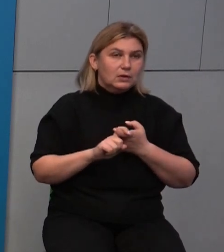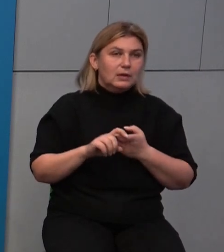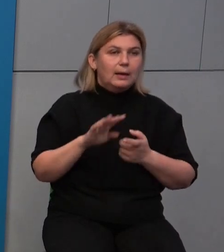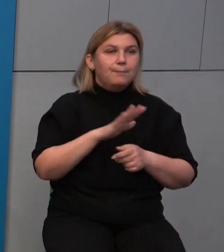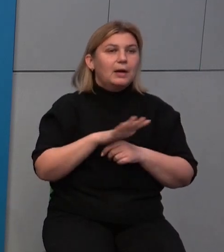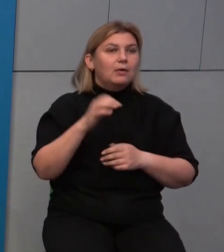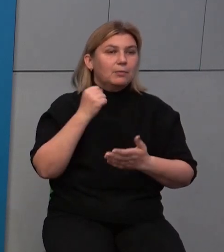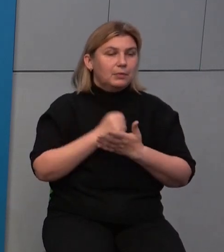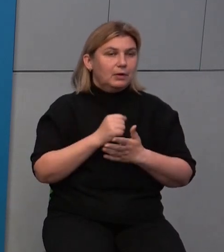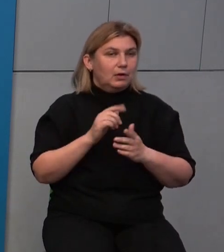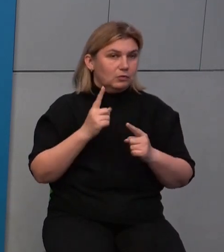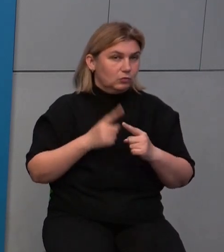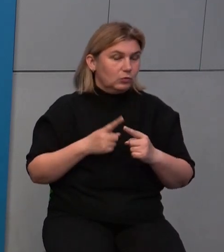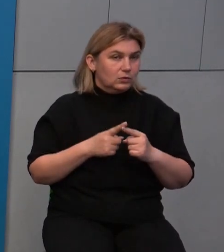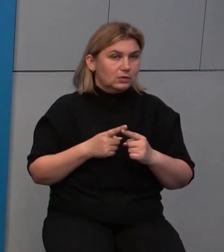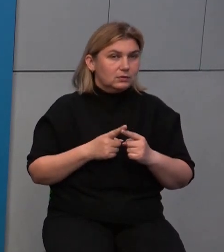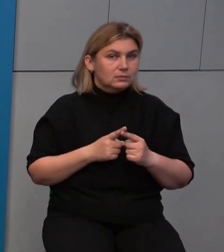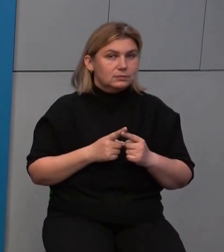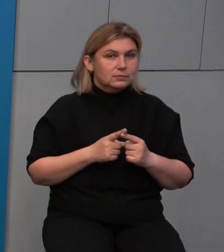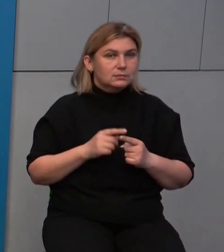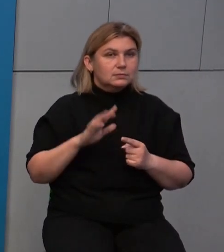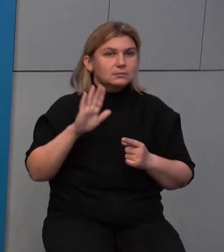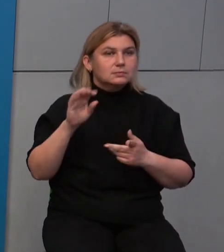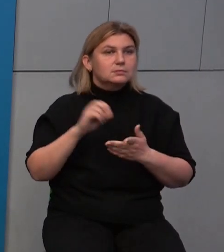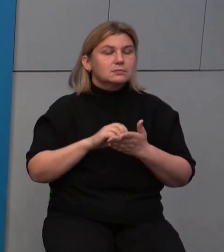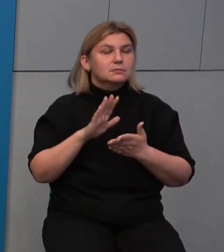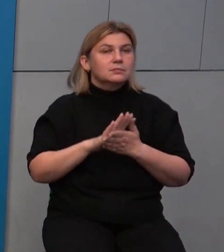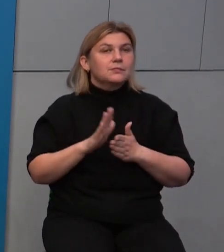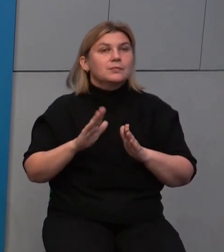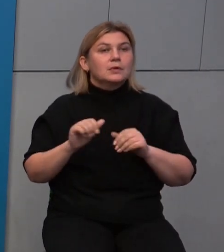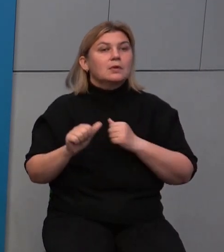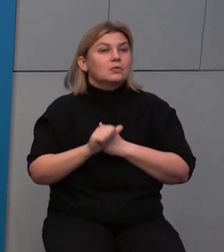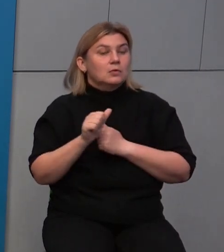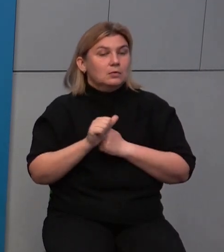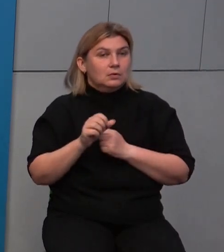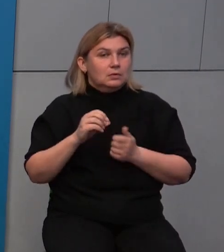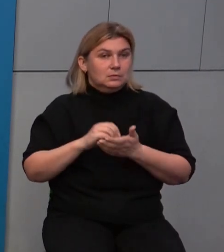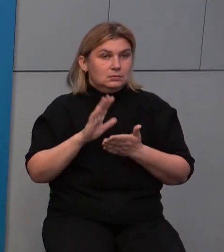członka, czyli mieć wpisane do dowodu, że jest się z zawodu pisarzem